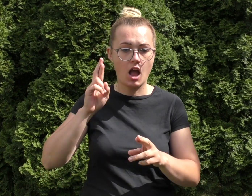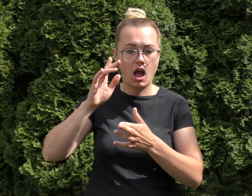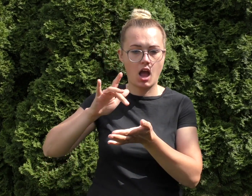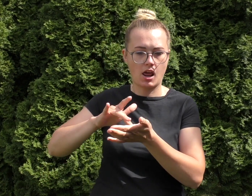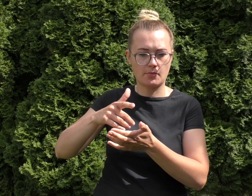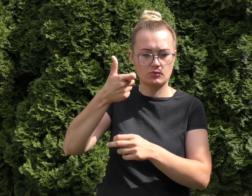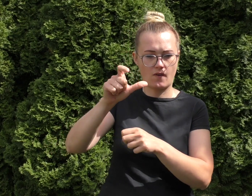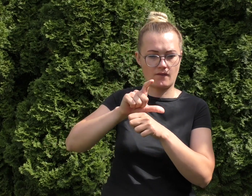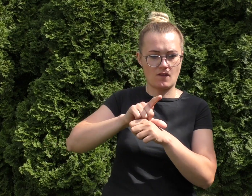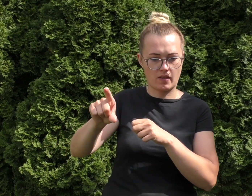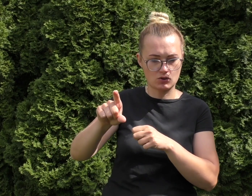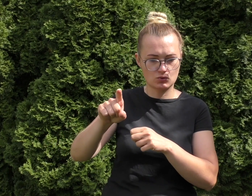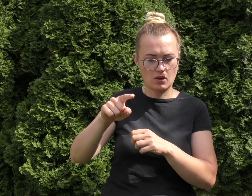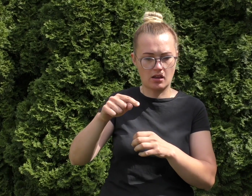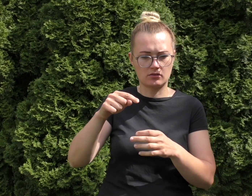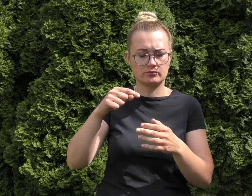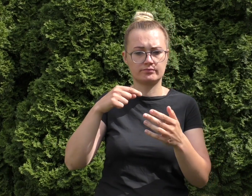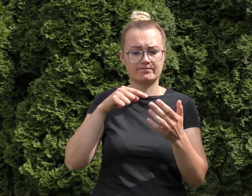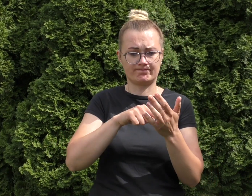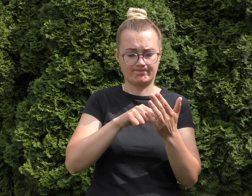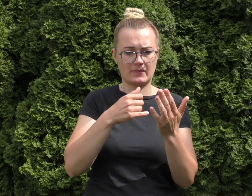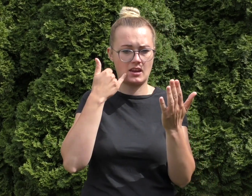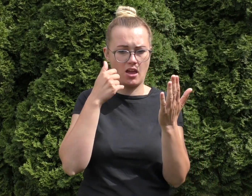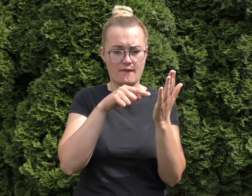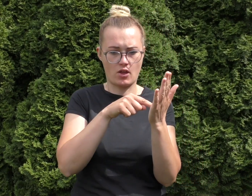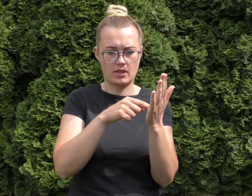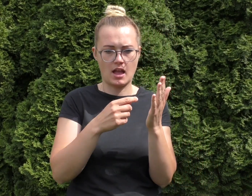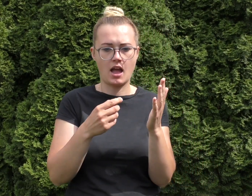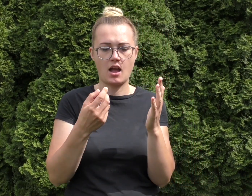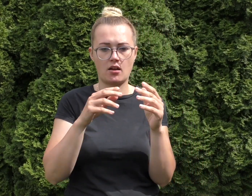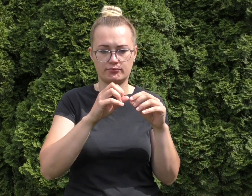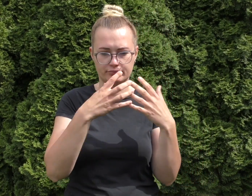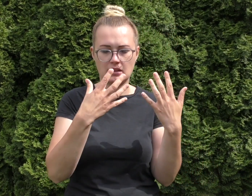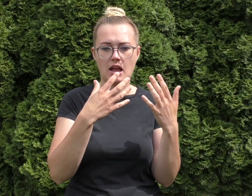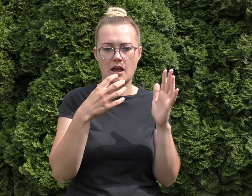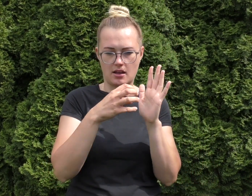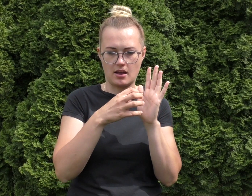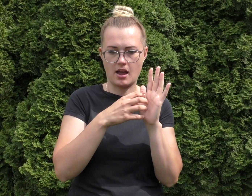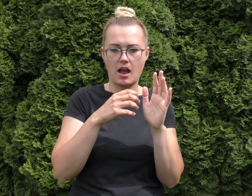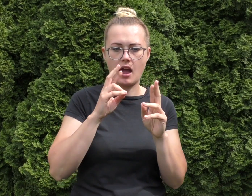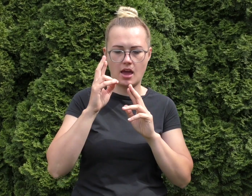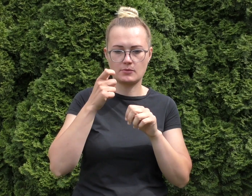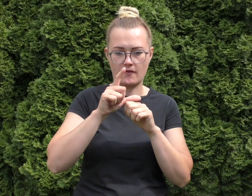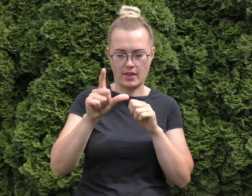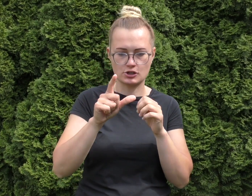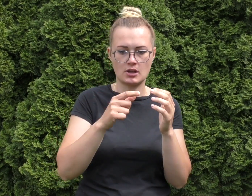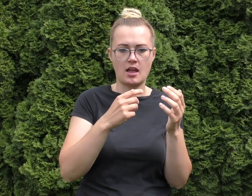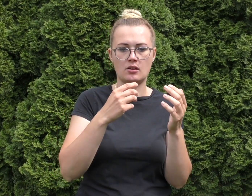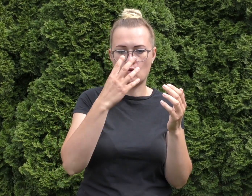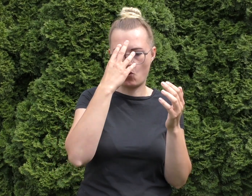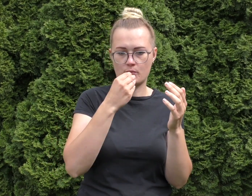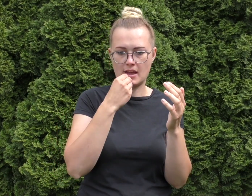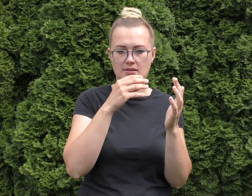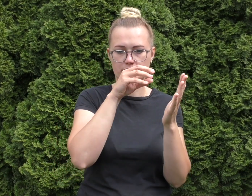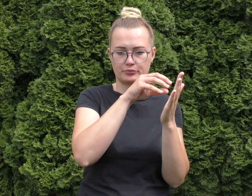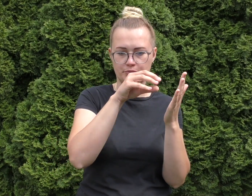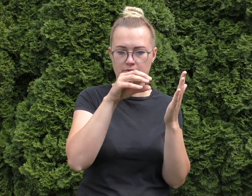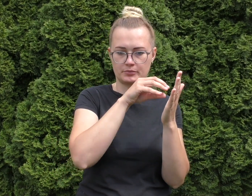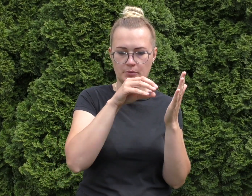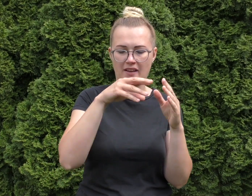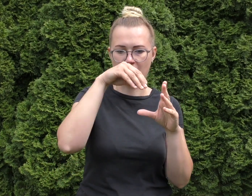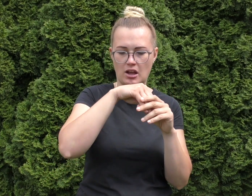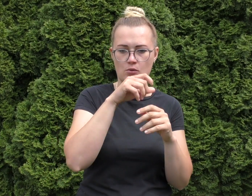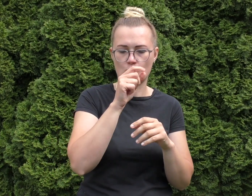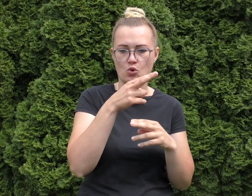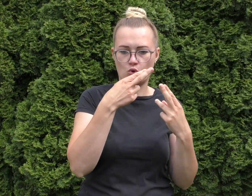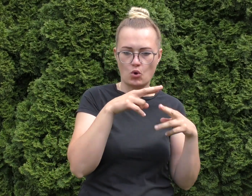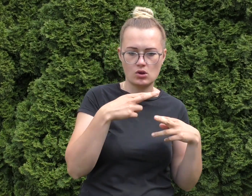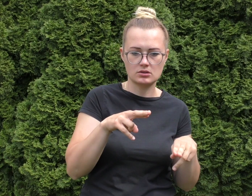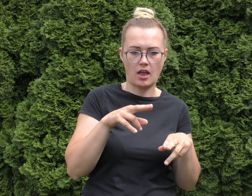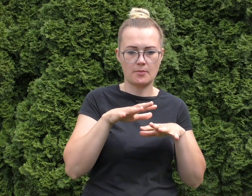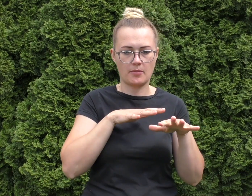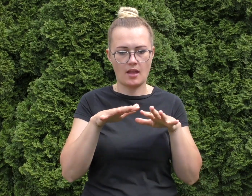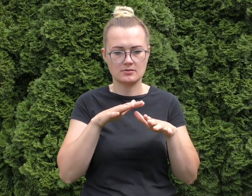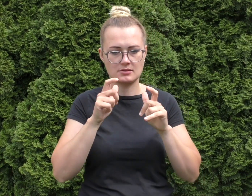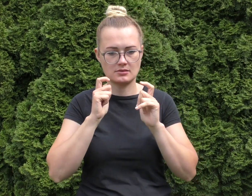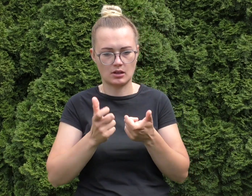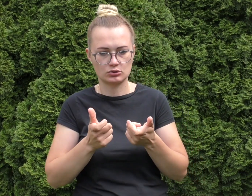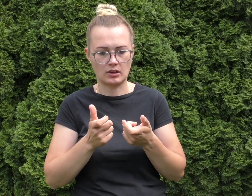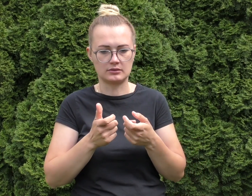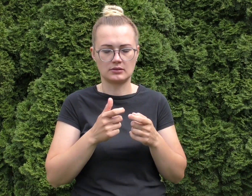W alarm112 możliwe jest poprzez wybór odpowiednich piktogramów określenie rodzaju i miejsca zdarzenia